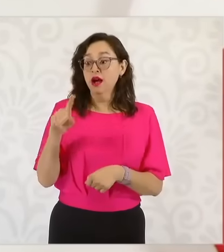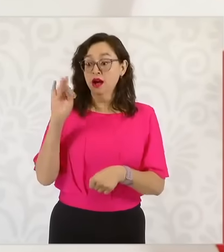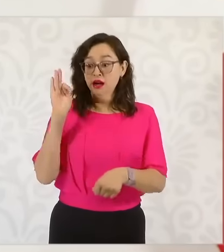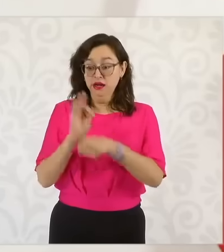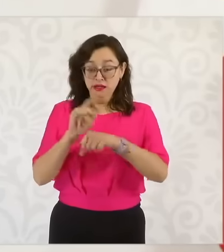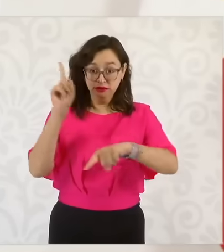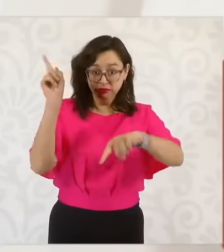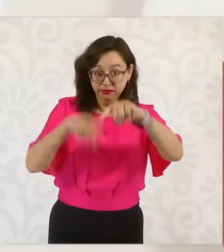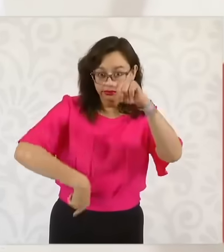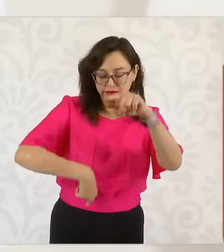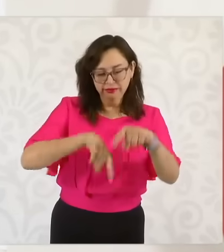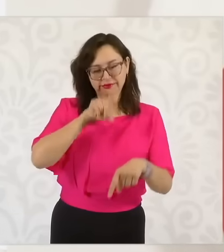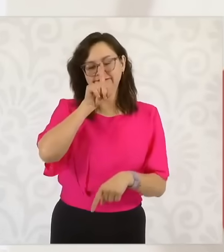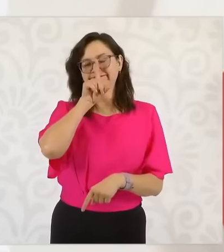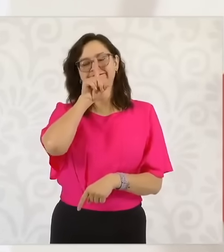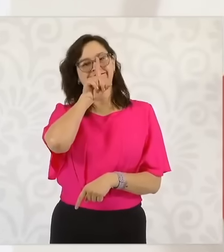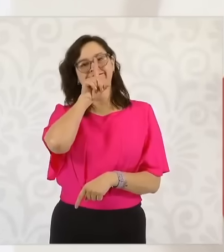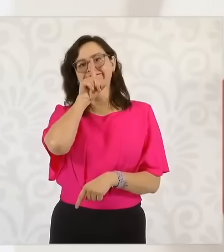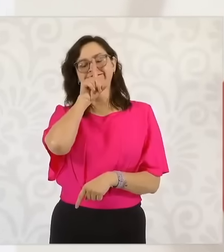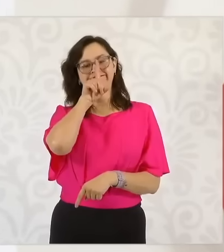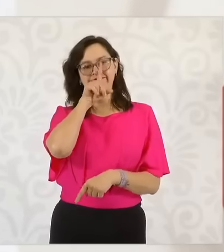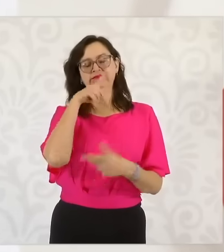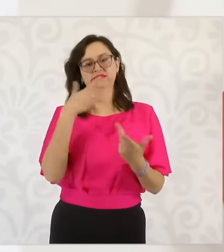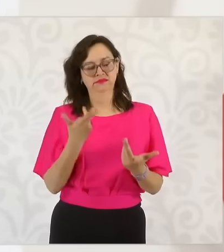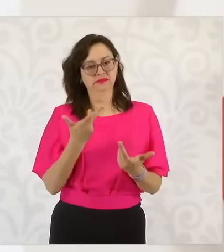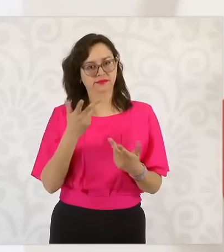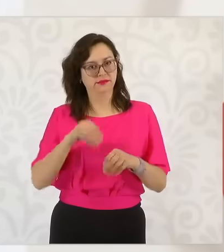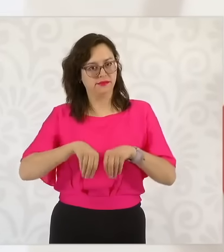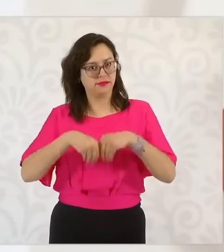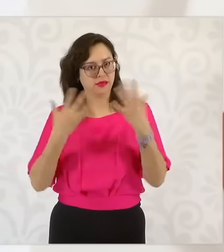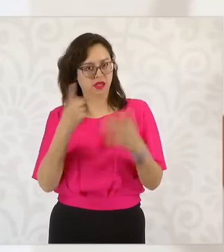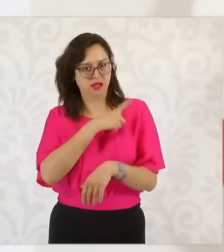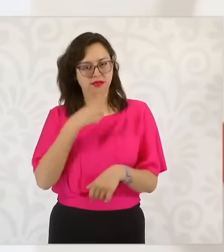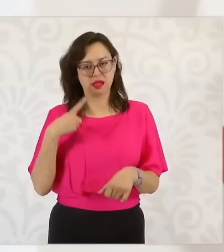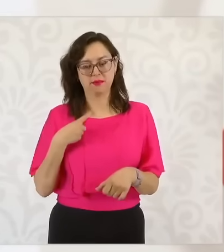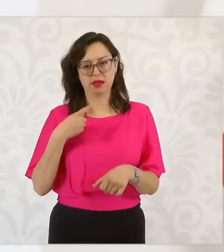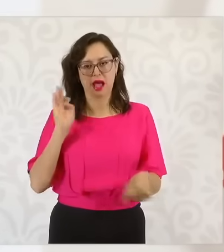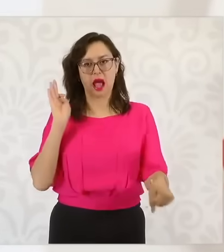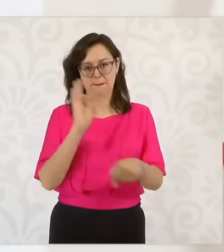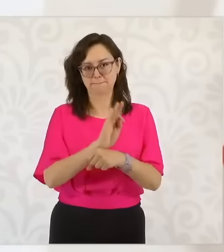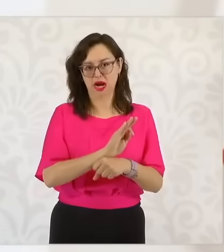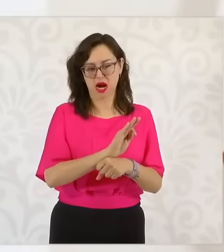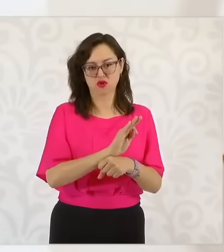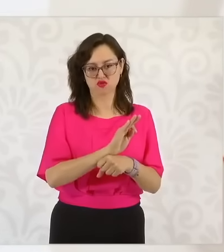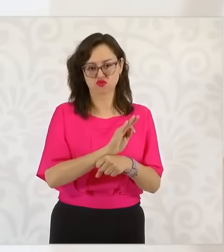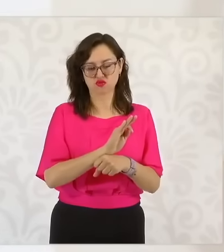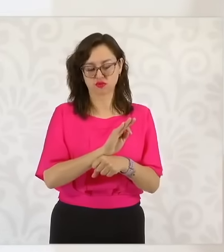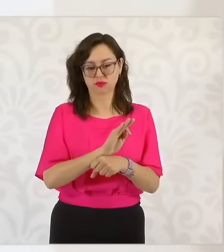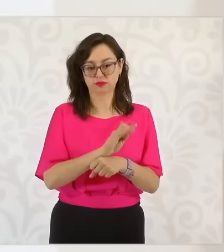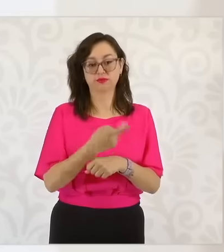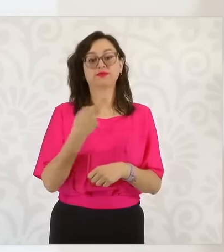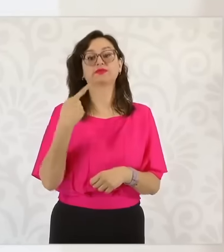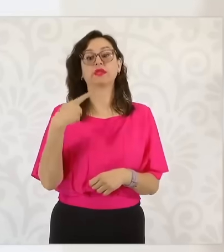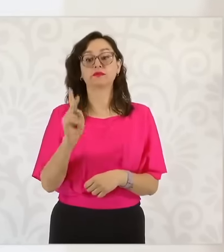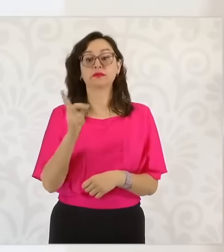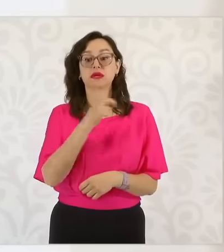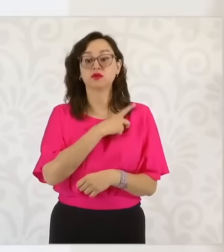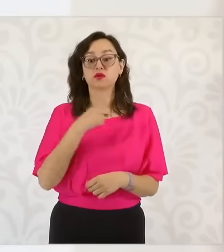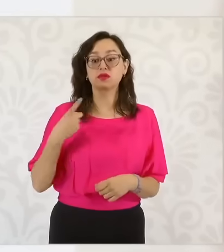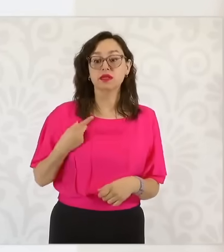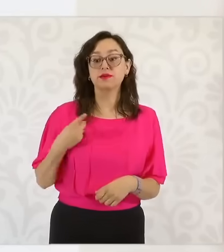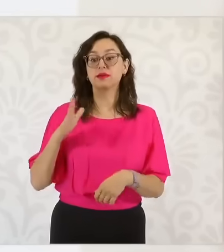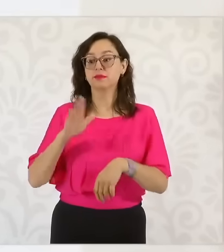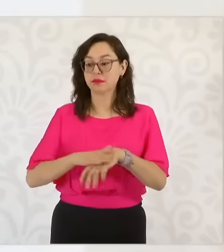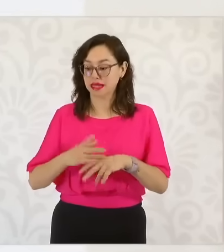que es el objetivo fundamental del amparo eh pero tienen que acelerarse entonces para